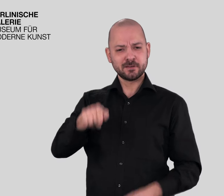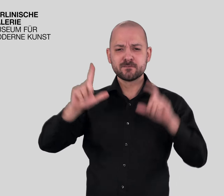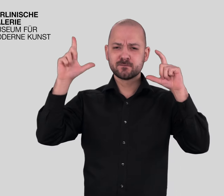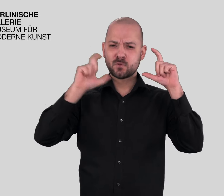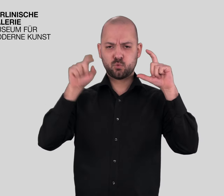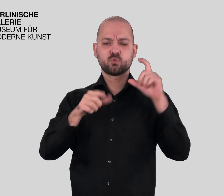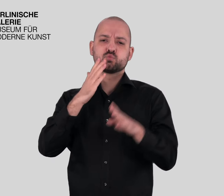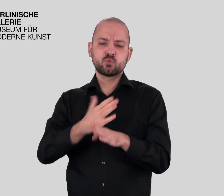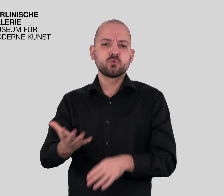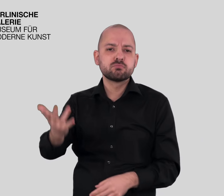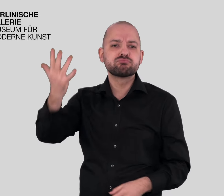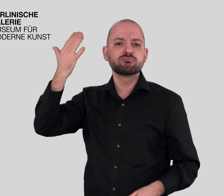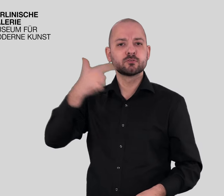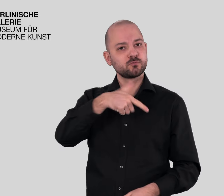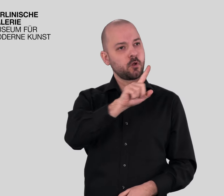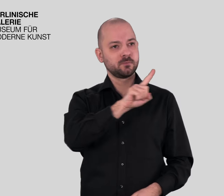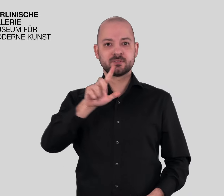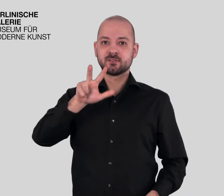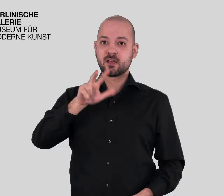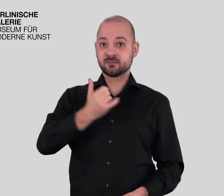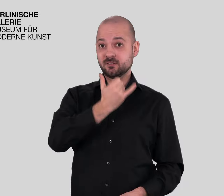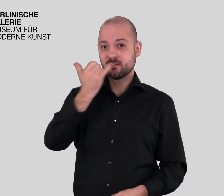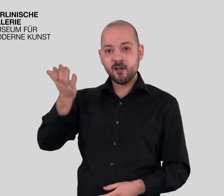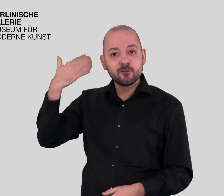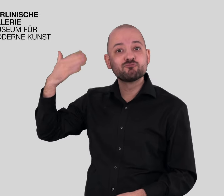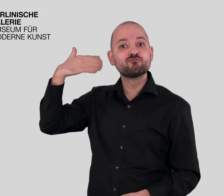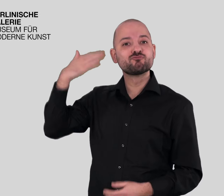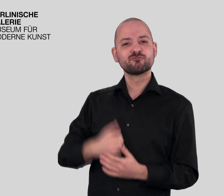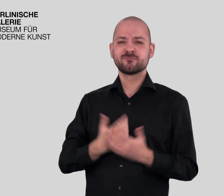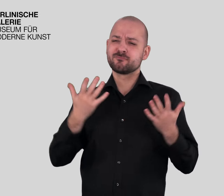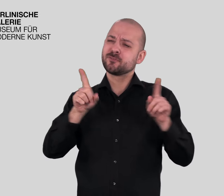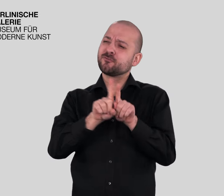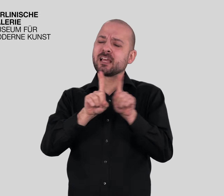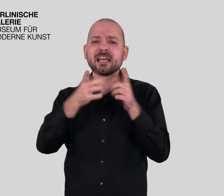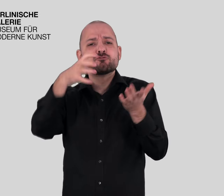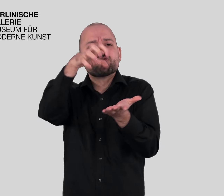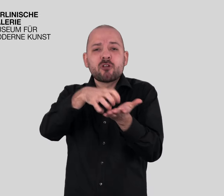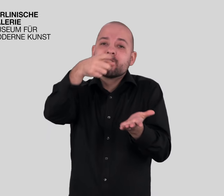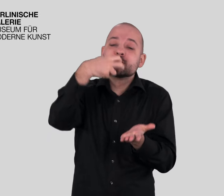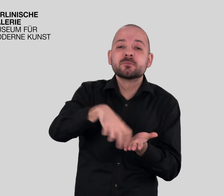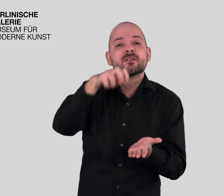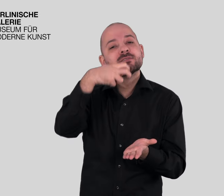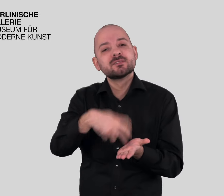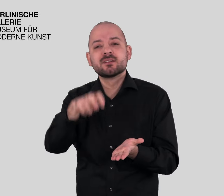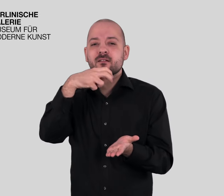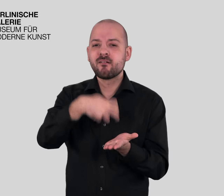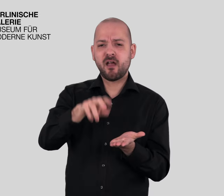Die Fotos sind schon 12-13 Jahre alt. Es ist wie ein Spaziergang durch die Stadt.